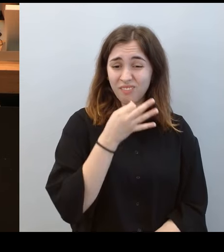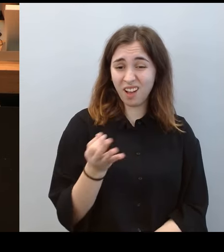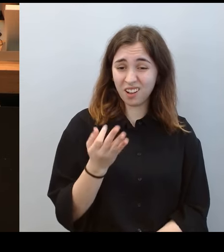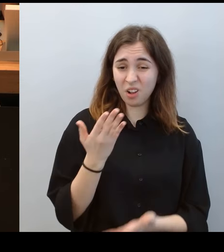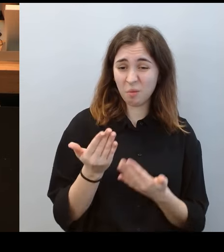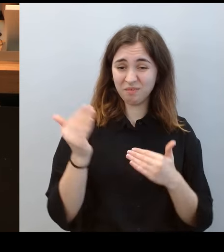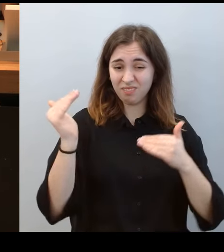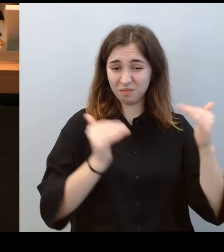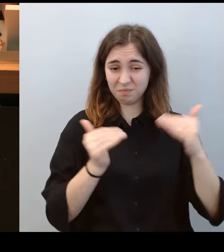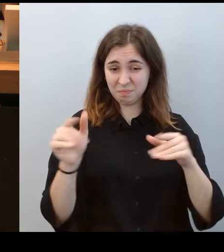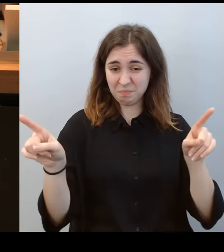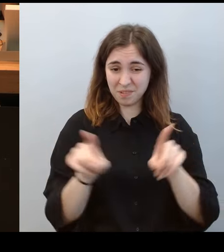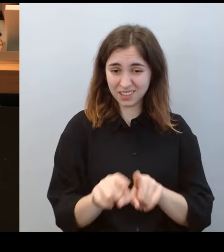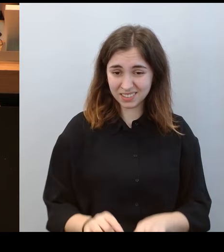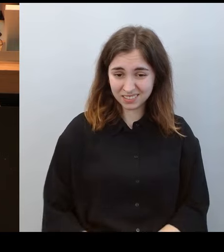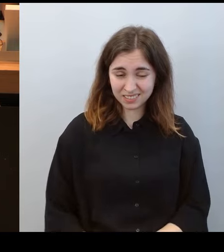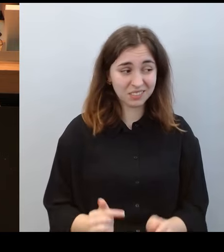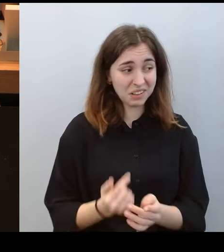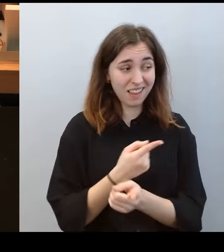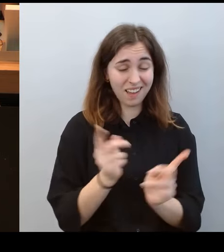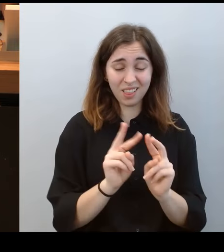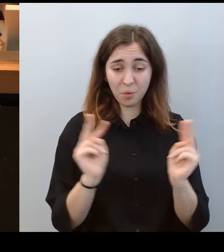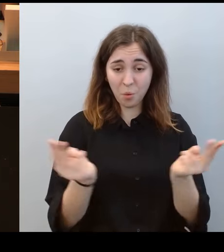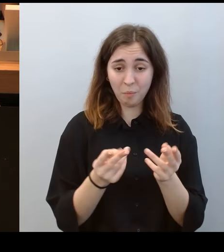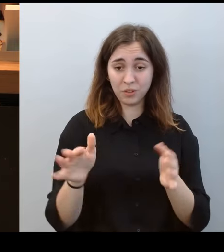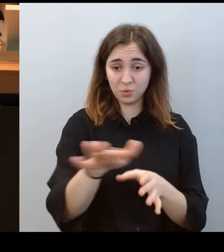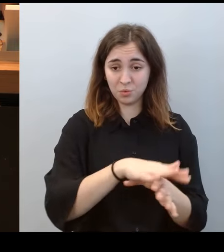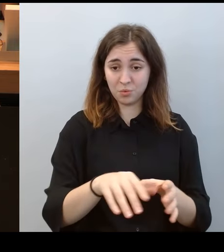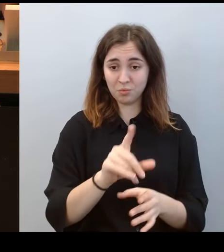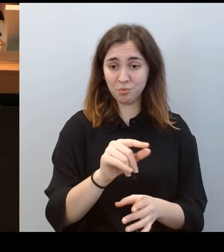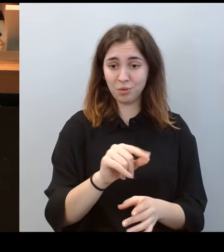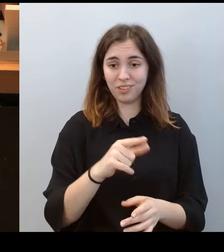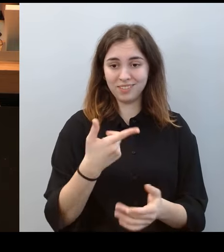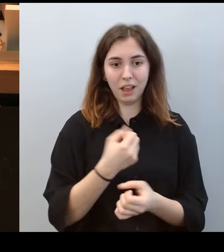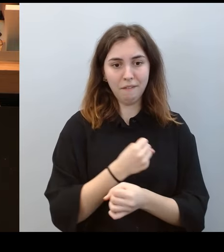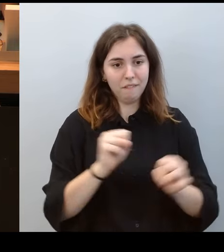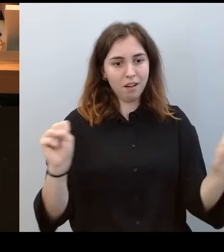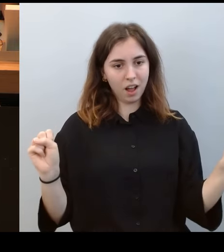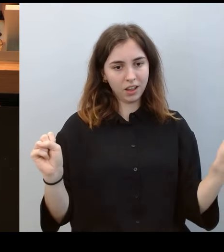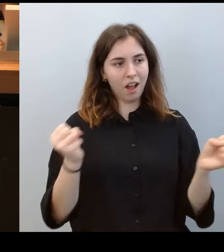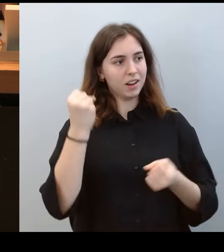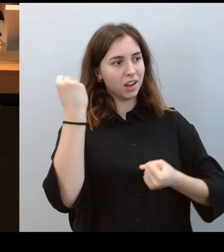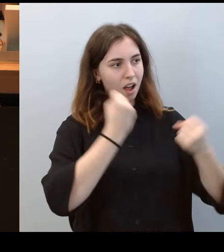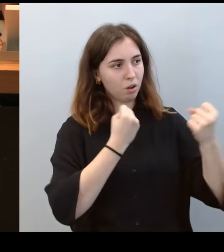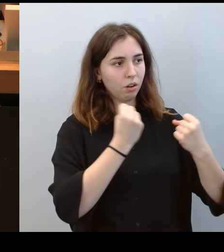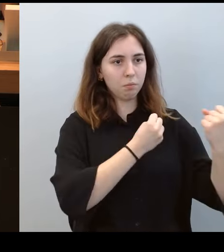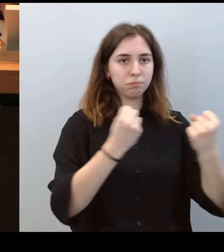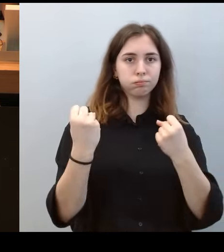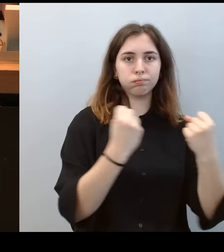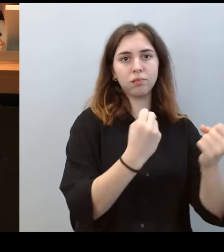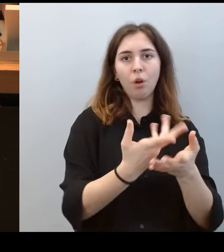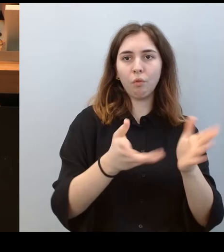Umweltzone bedeutet ja auch eine Einschränkung der Freiheit des Autofahrers, eine Straße, die besteht, zu benutzen.